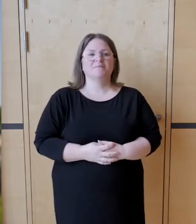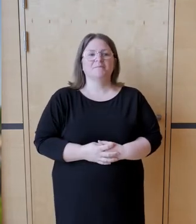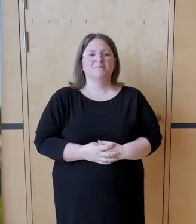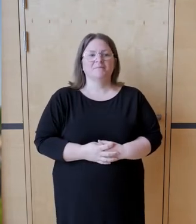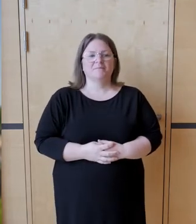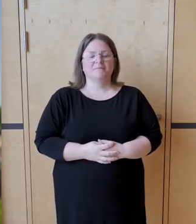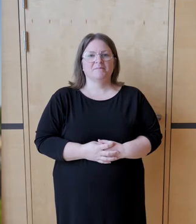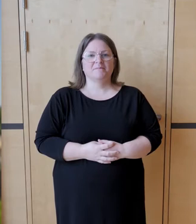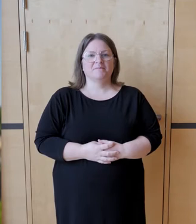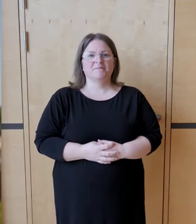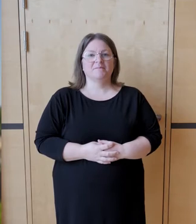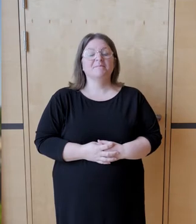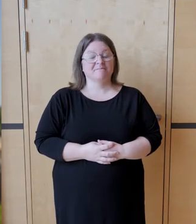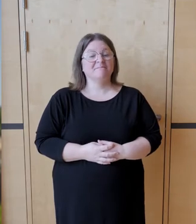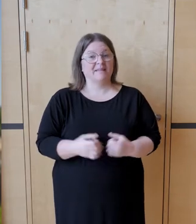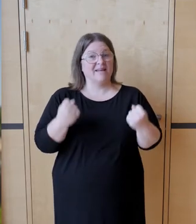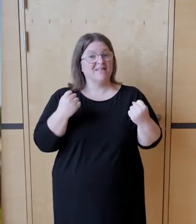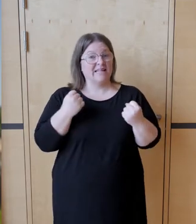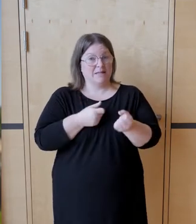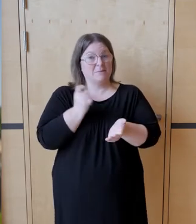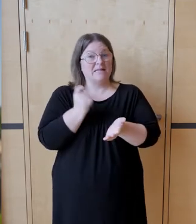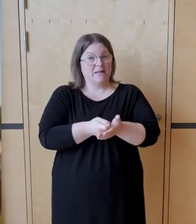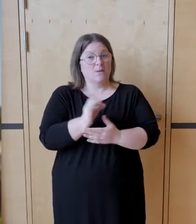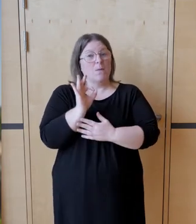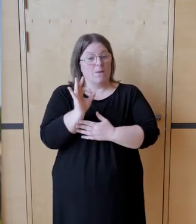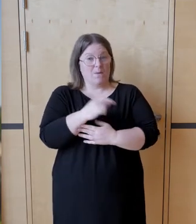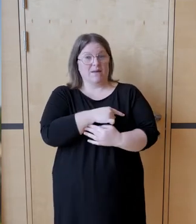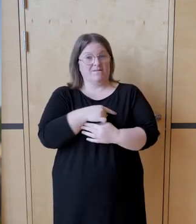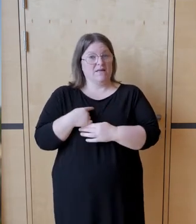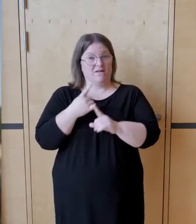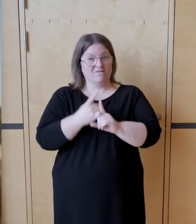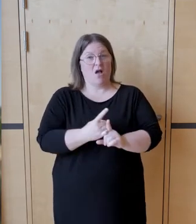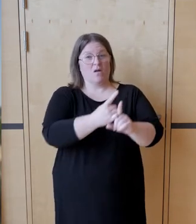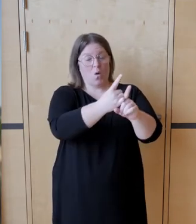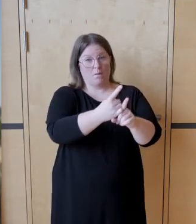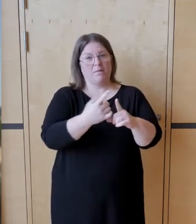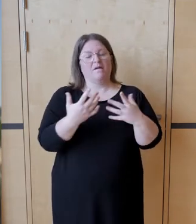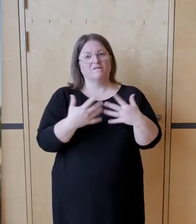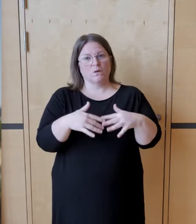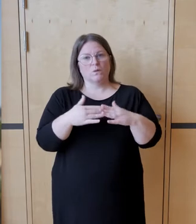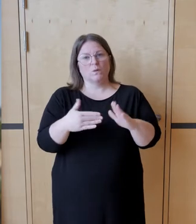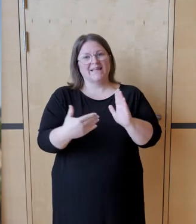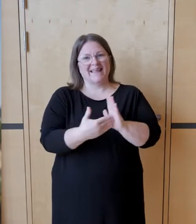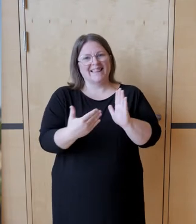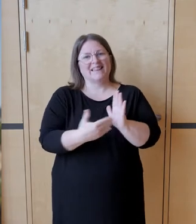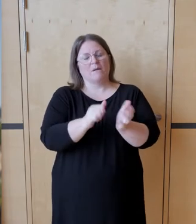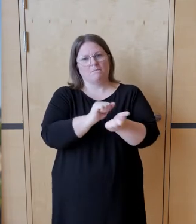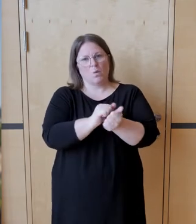Ett viktigt beslut för hur vi ska följa upp all Funktionshinder politiska eller vad Funktionshinder politiska strategi